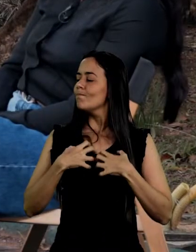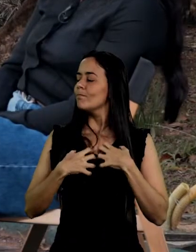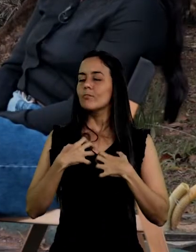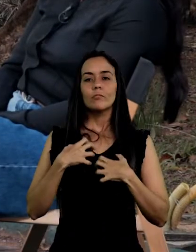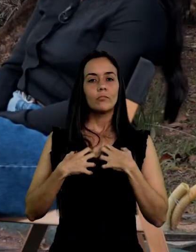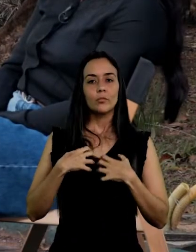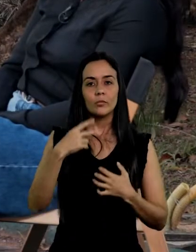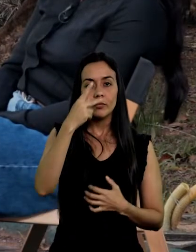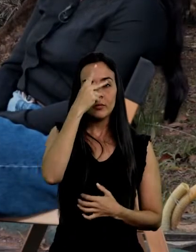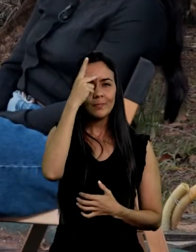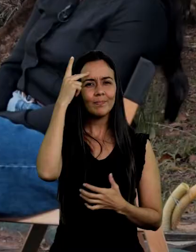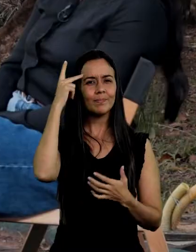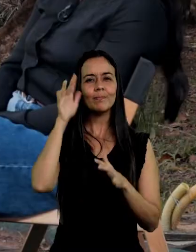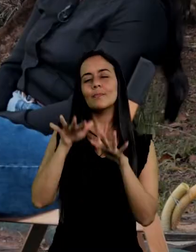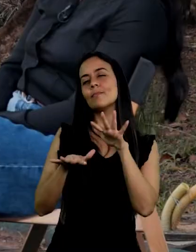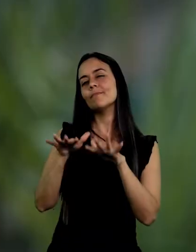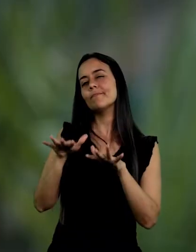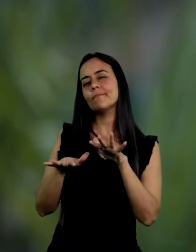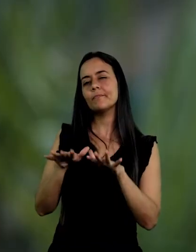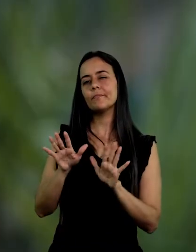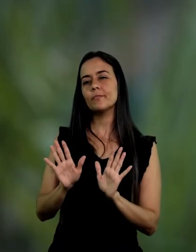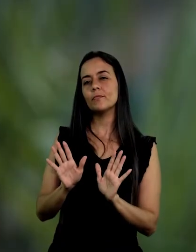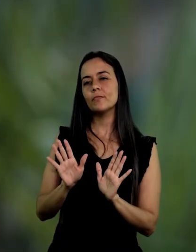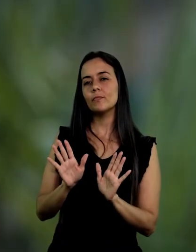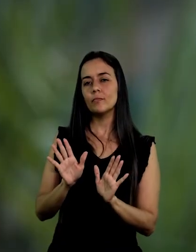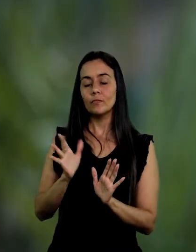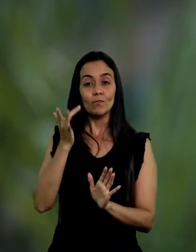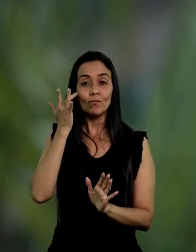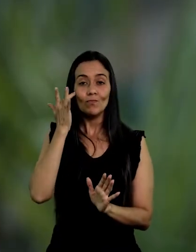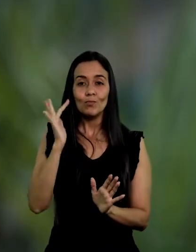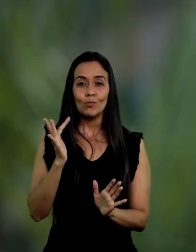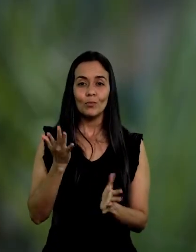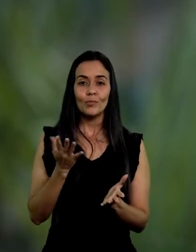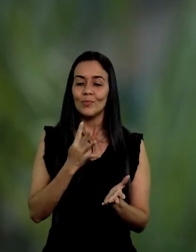Aquela pessoa, às vezes, que não tem muito para onde socorrer,